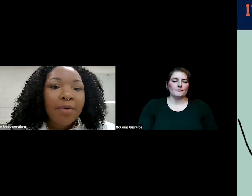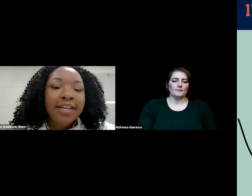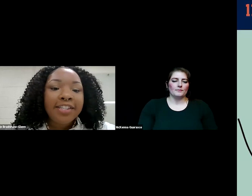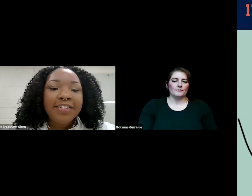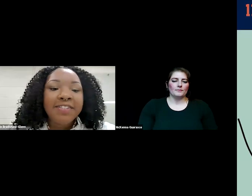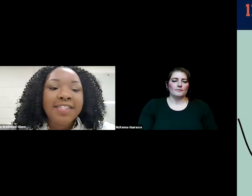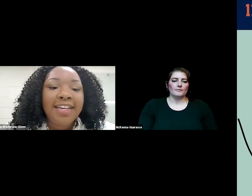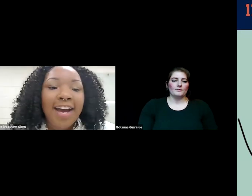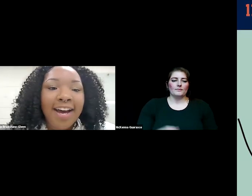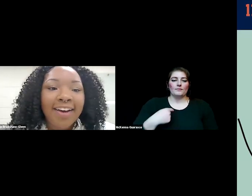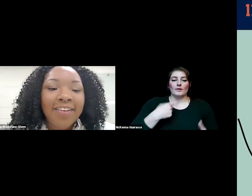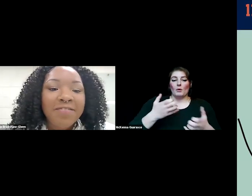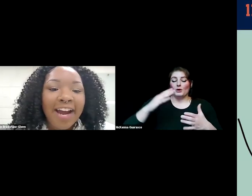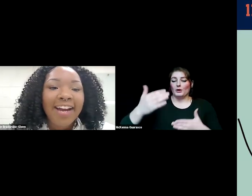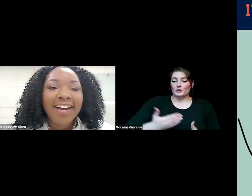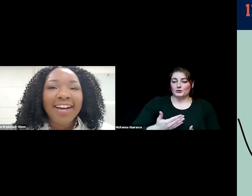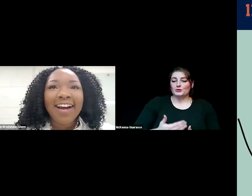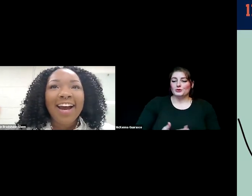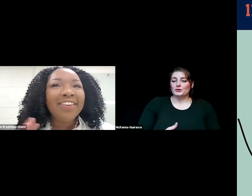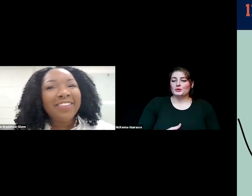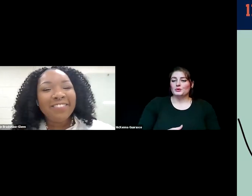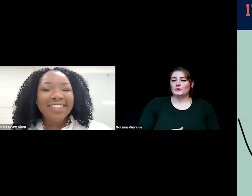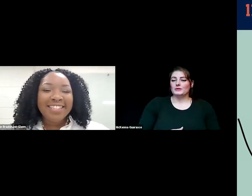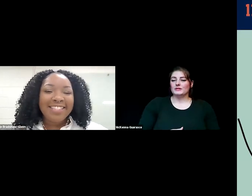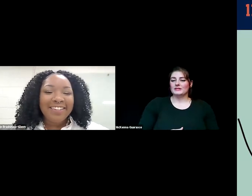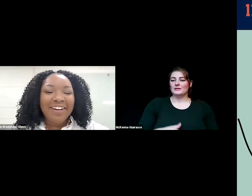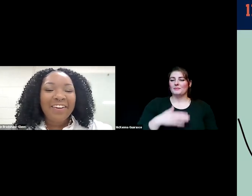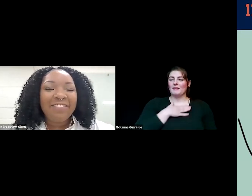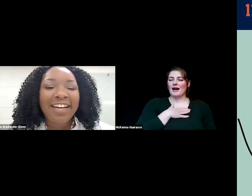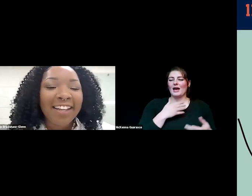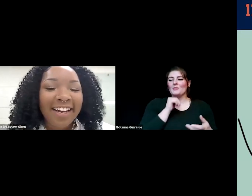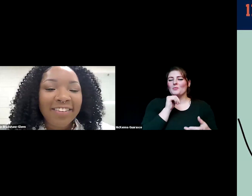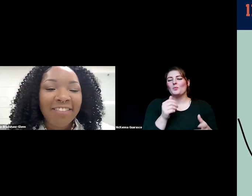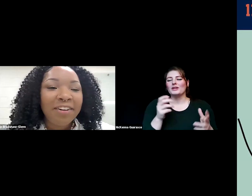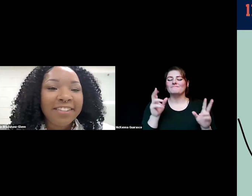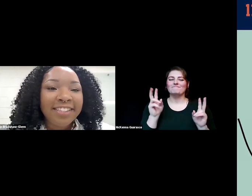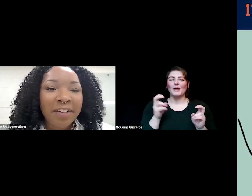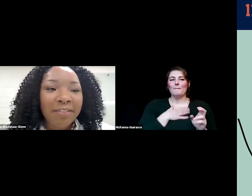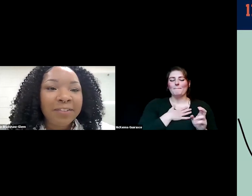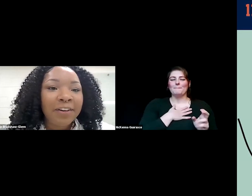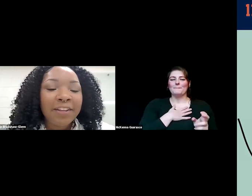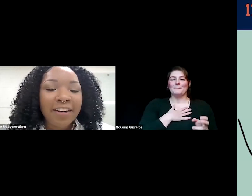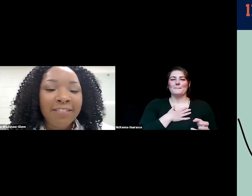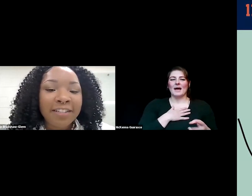Quiero presentar a mi, no la llamaría mi colega, pero tengo el privilegio de poder trabajar con ella